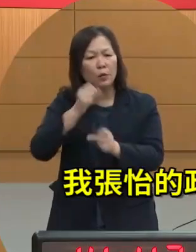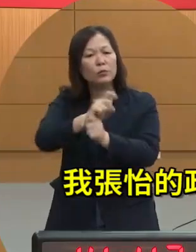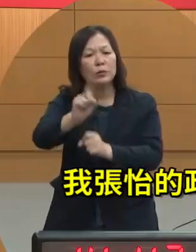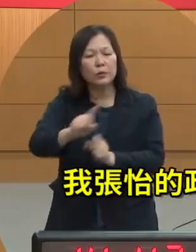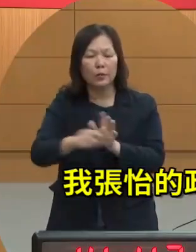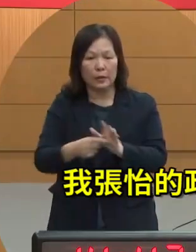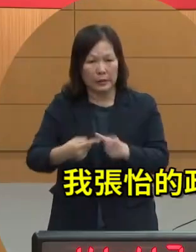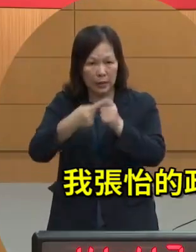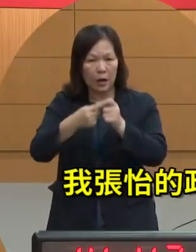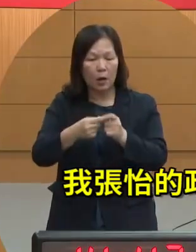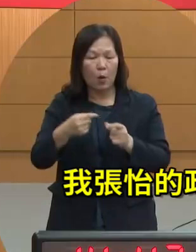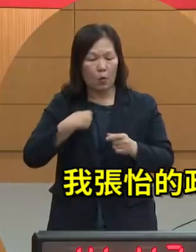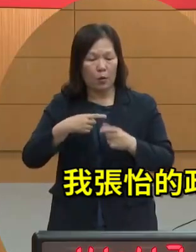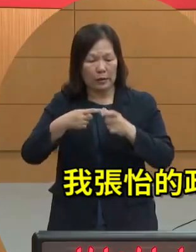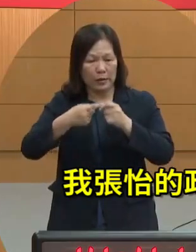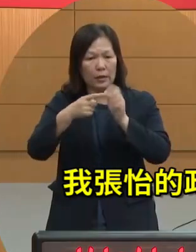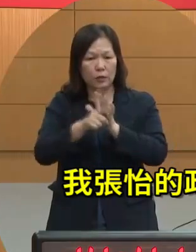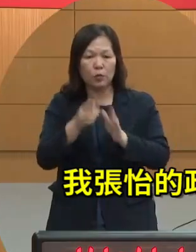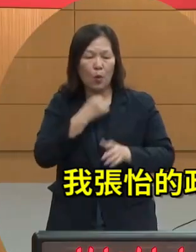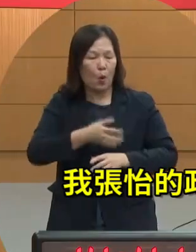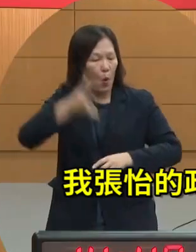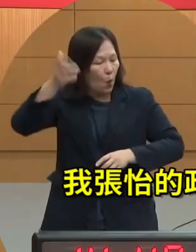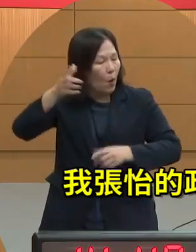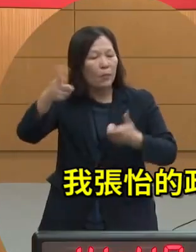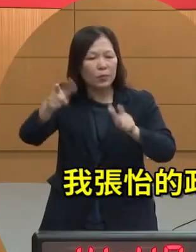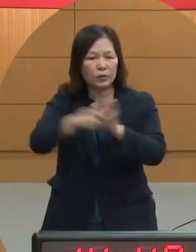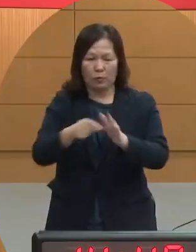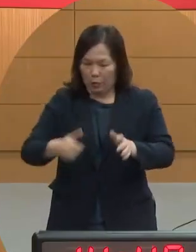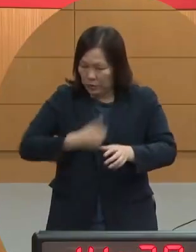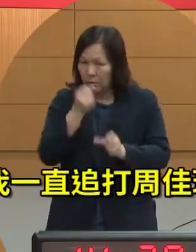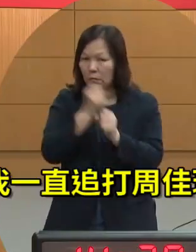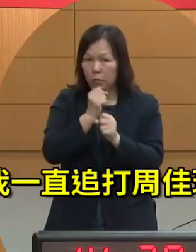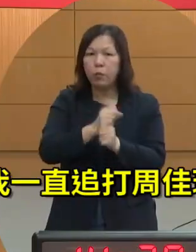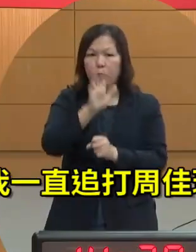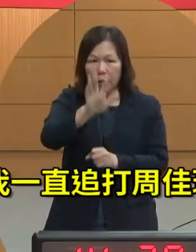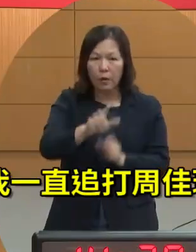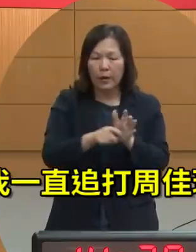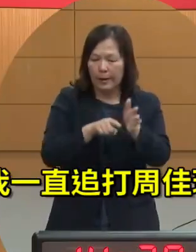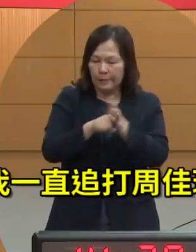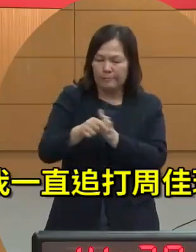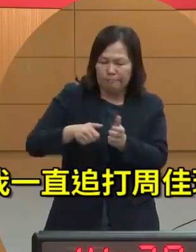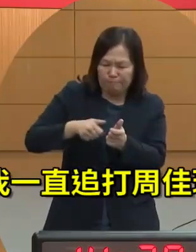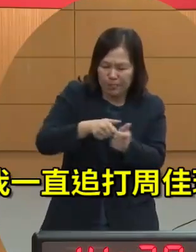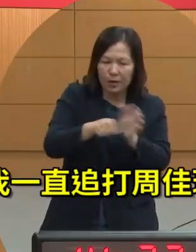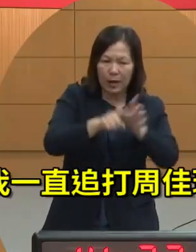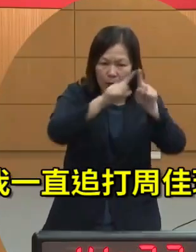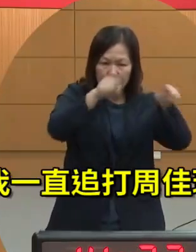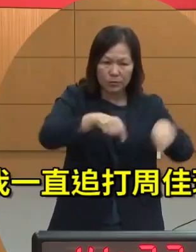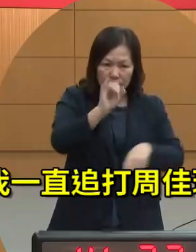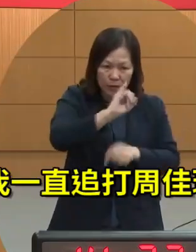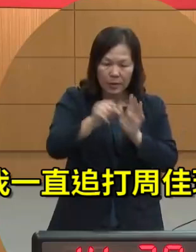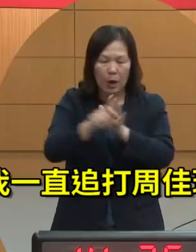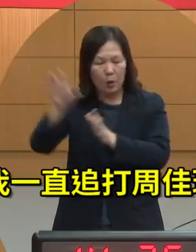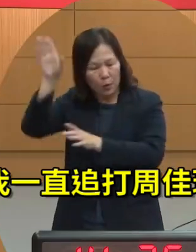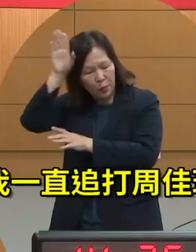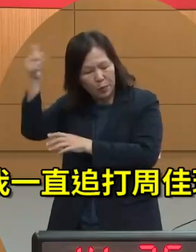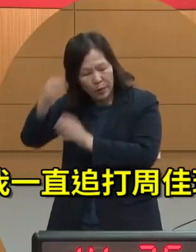我張怡的政見不是只用說的 我是用做的 我一直追打周佳琪 一直追打蘇震清 一直追打周典論